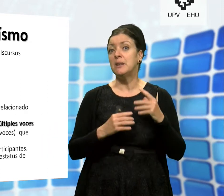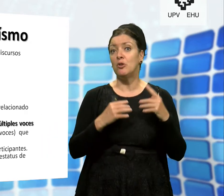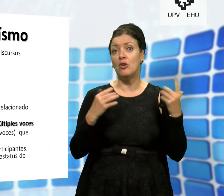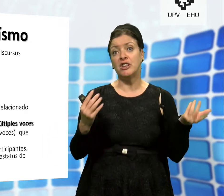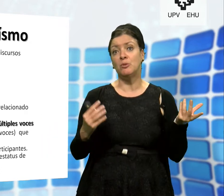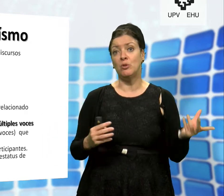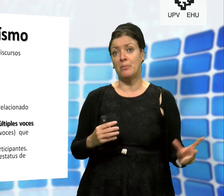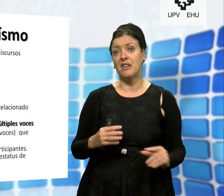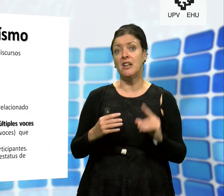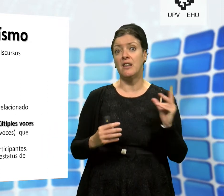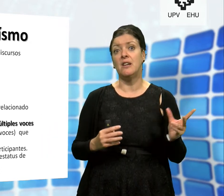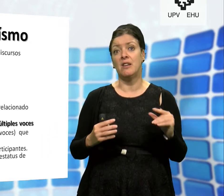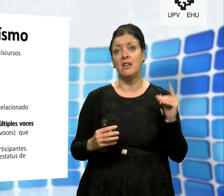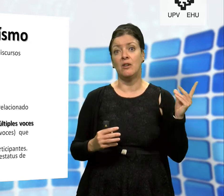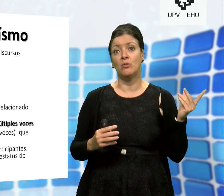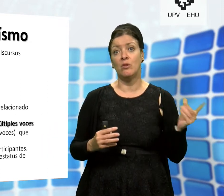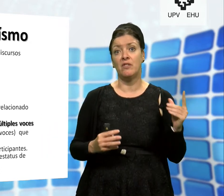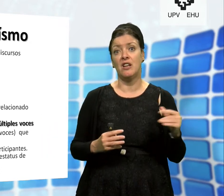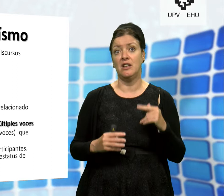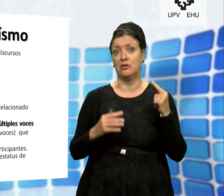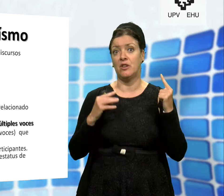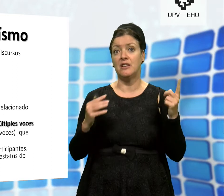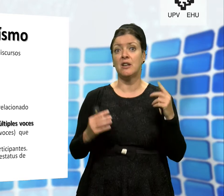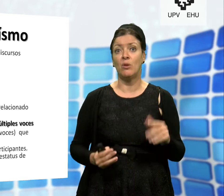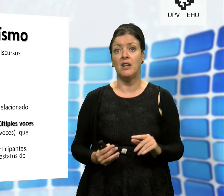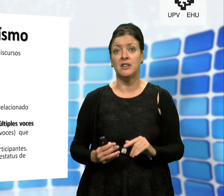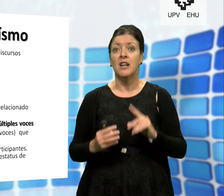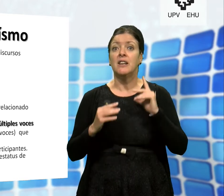Este monologismo es una práctica derivada de la cultura oficial de las sociedades actuales,